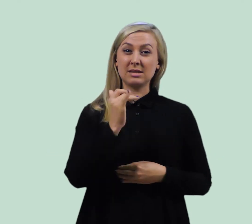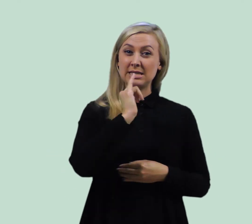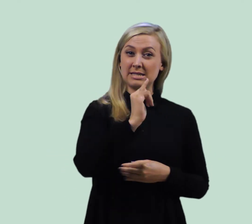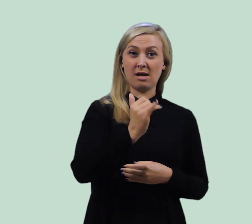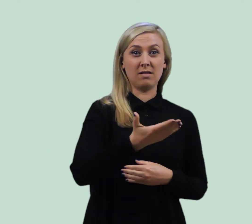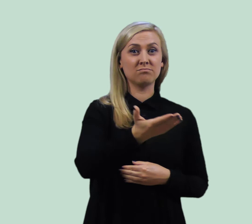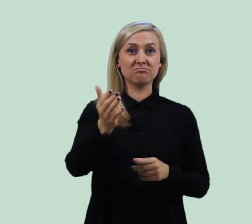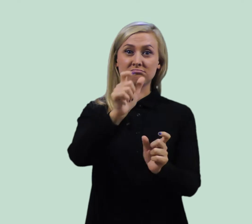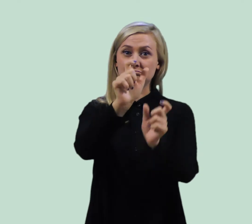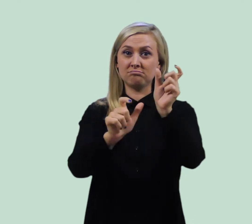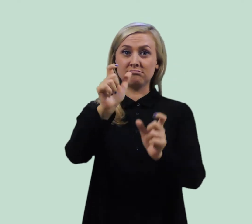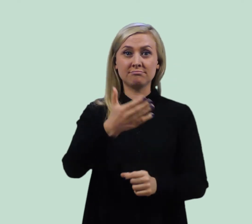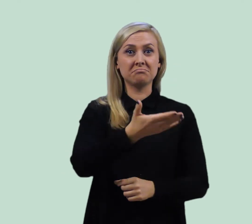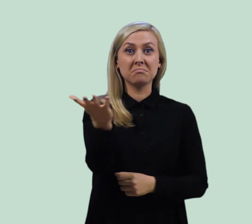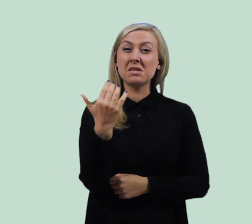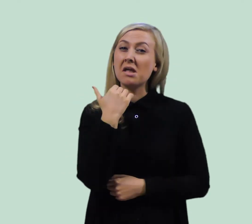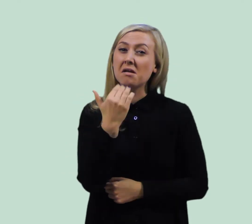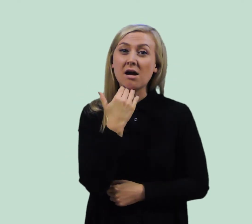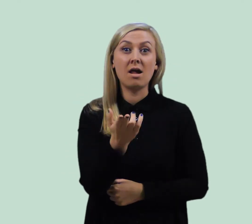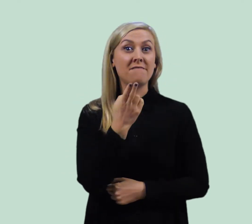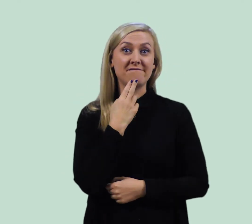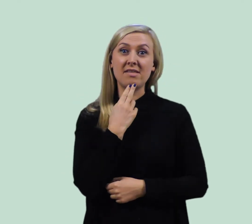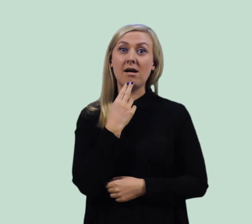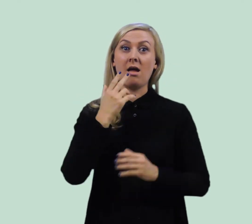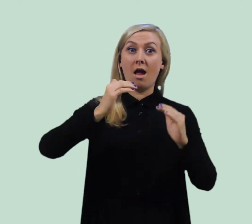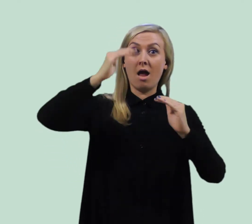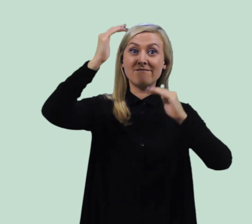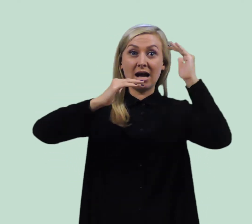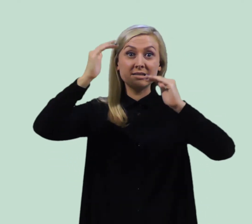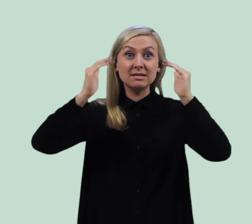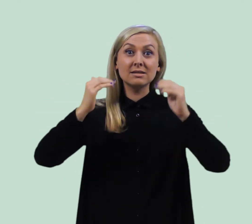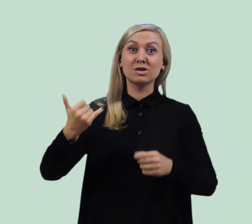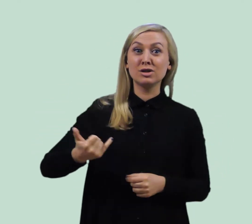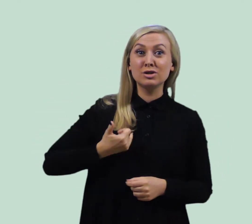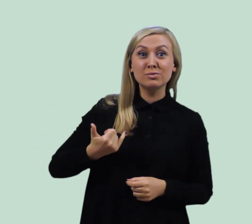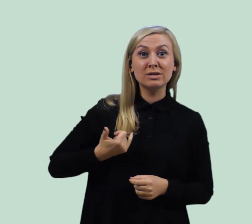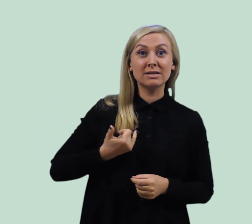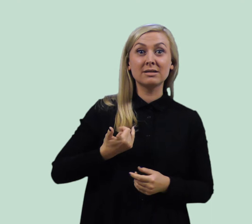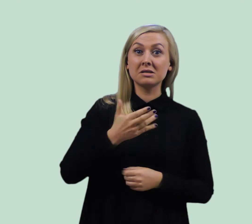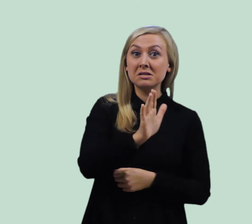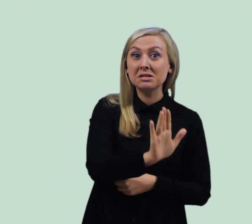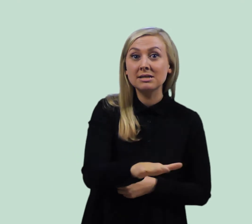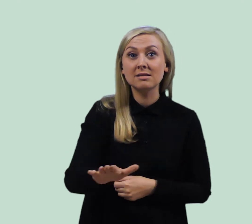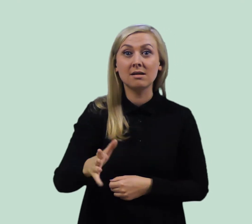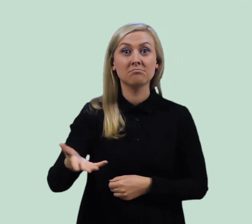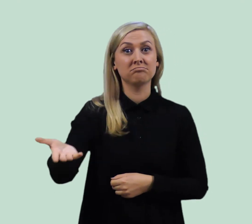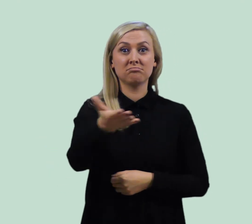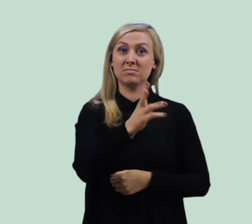Egal ob Erwachsene, Jugendliche oder Kinder,